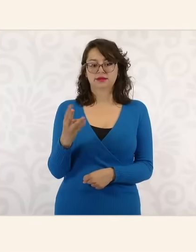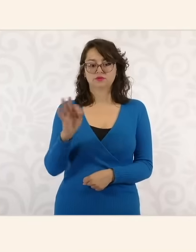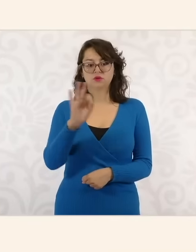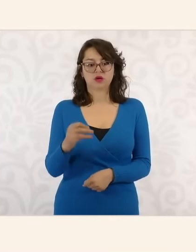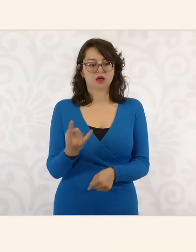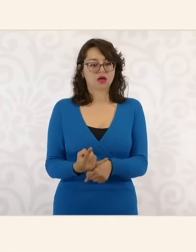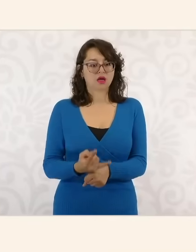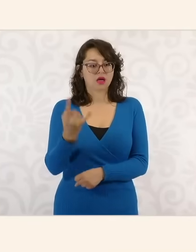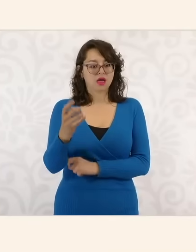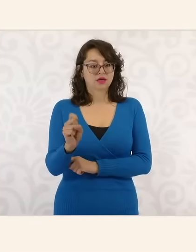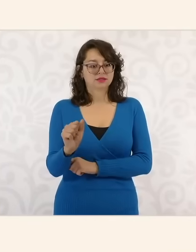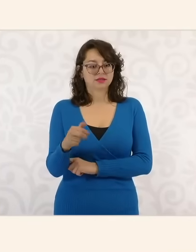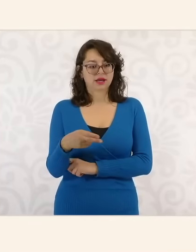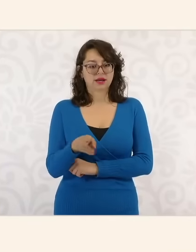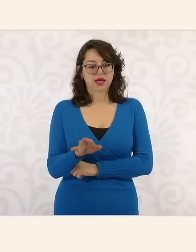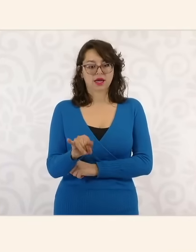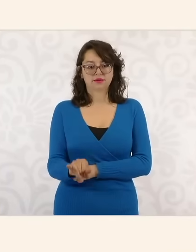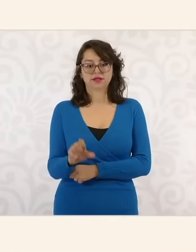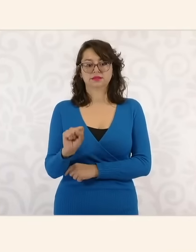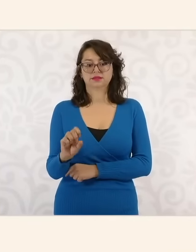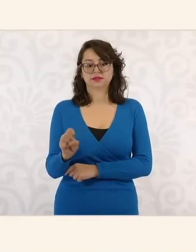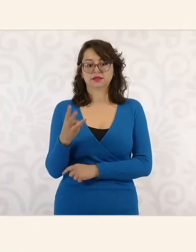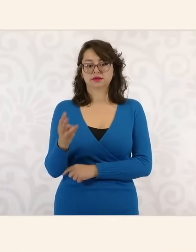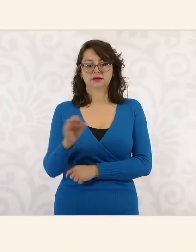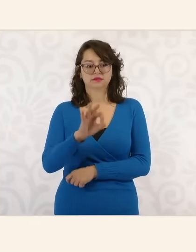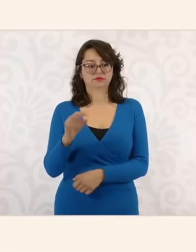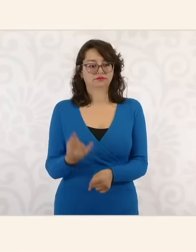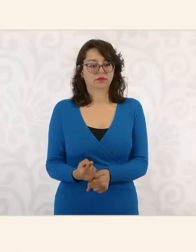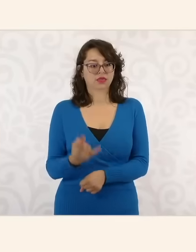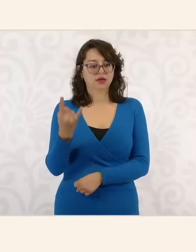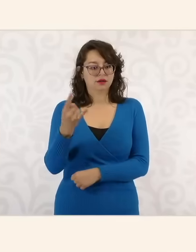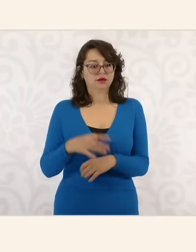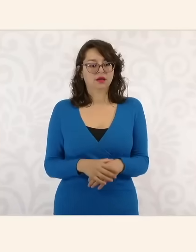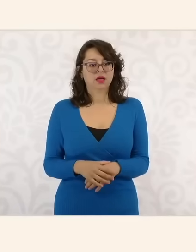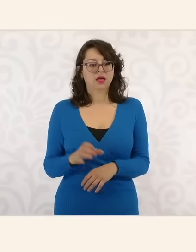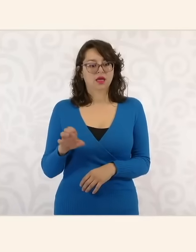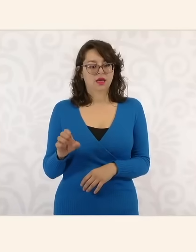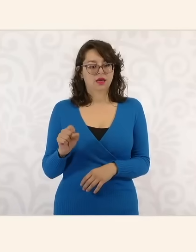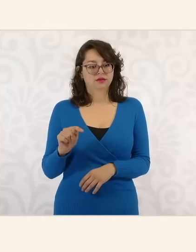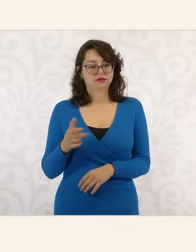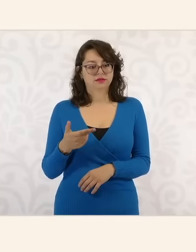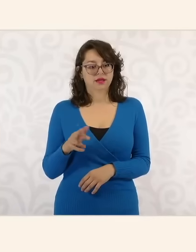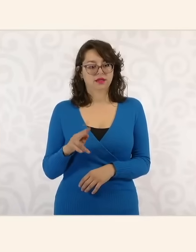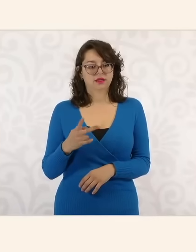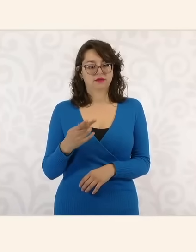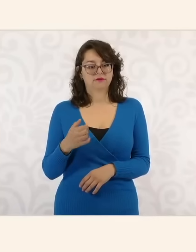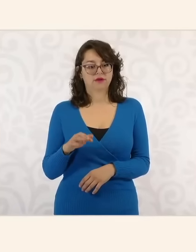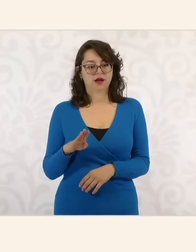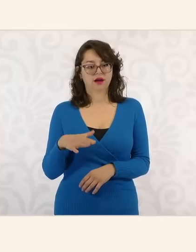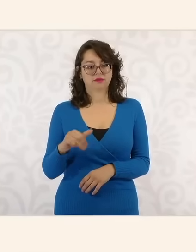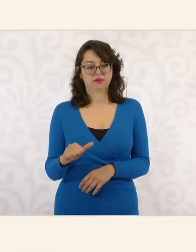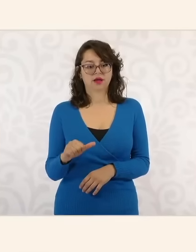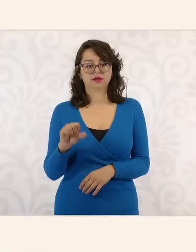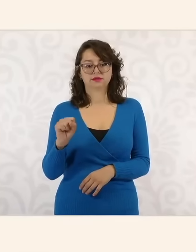Sanabri 63% de cumplimiento, esterifarmas 61% de incumplimiento. Grupo Farmacéutico Total Farma,